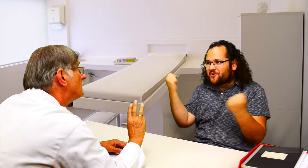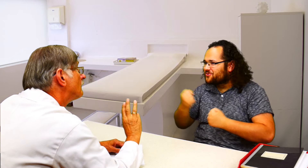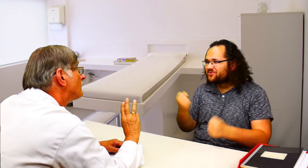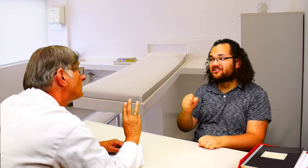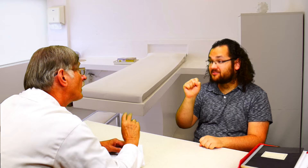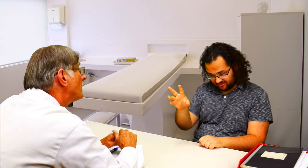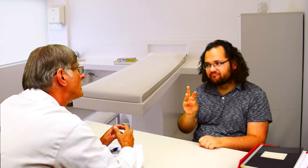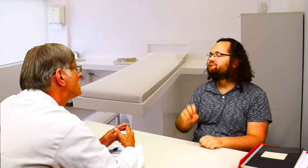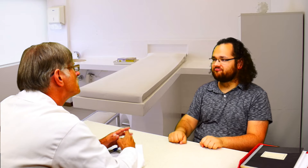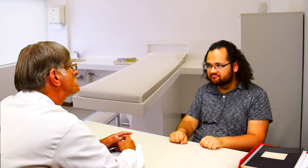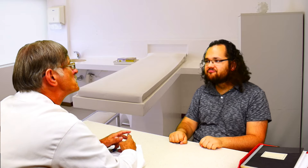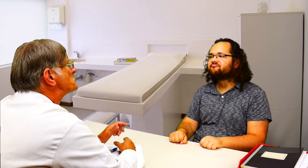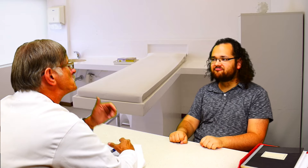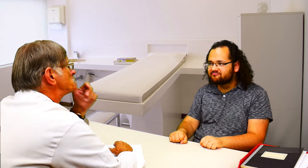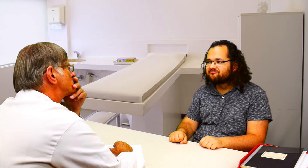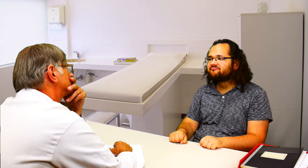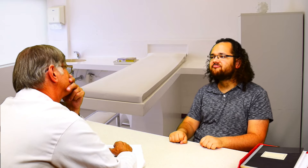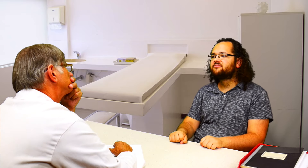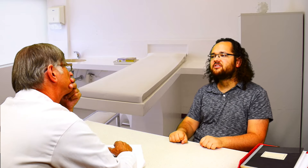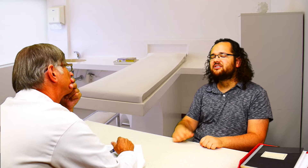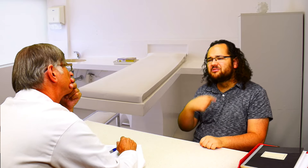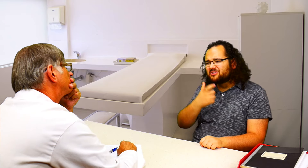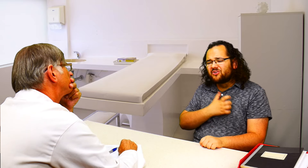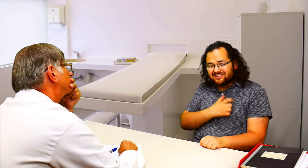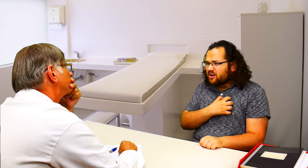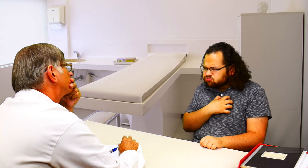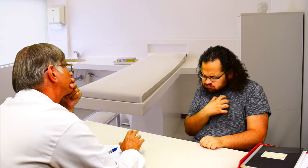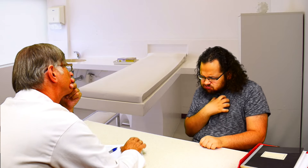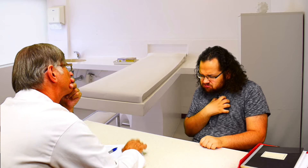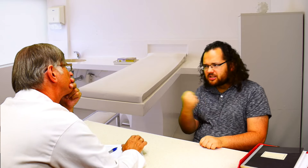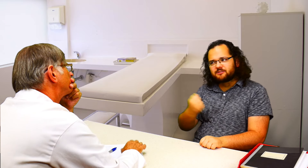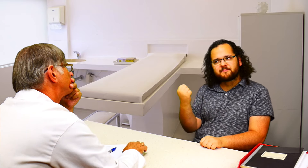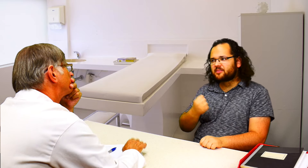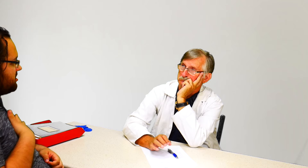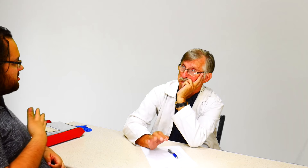We wtorki? - Tak, we wtorki. Jeszcze serce mi bije dużo szybciej niż zwykle.